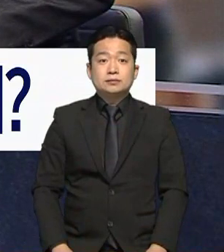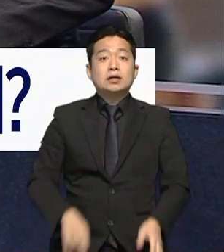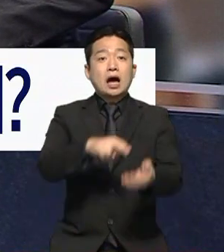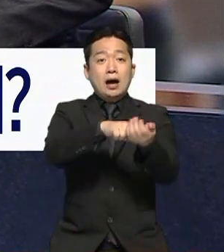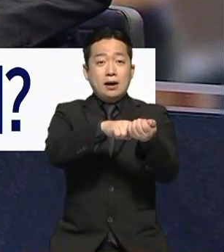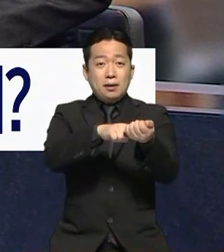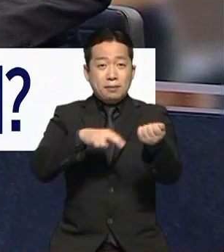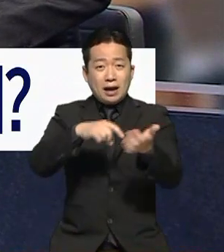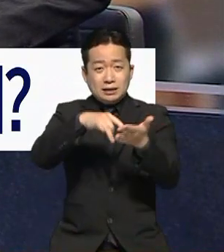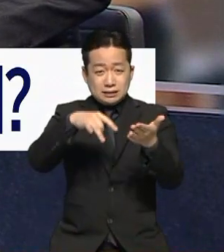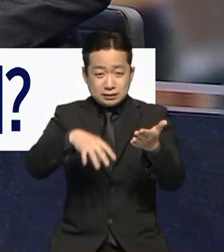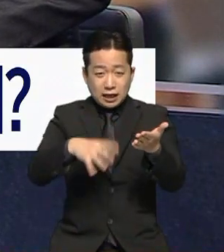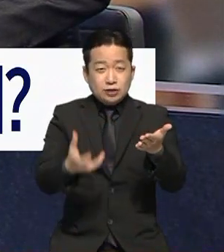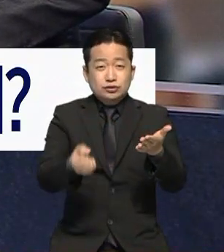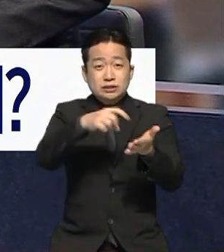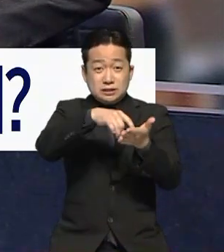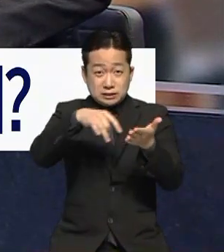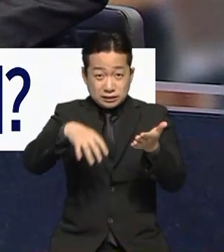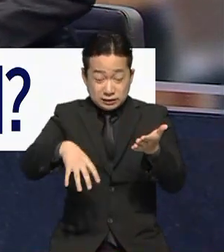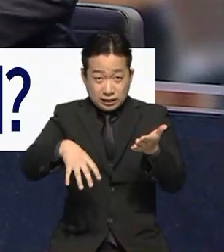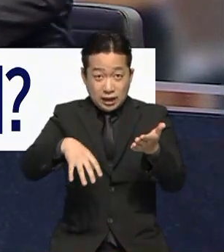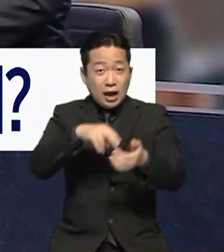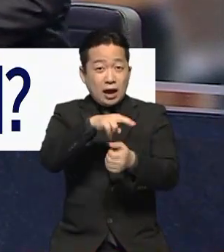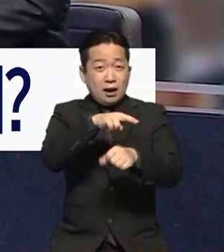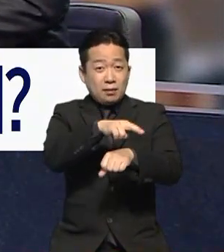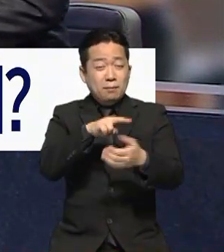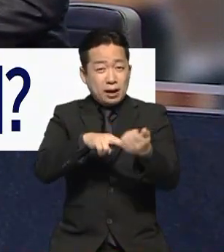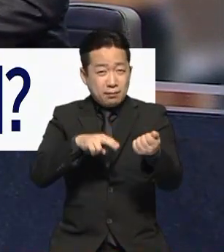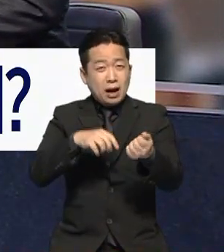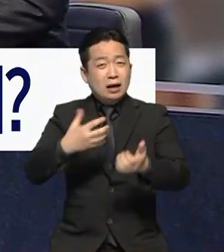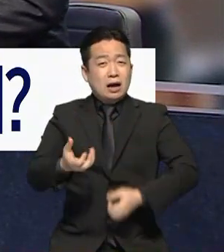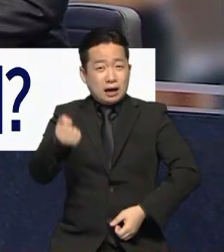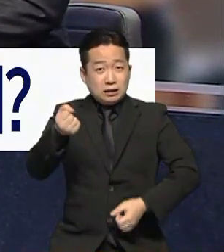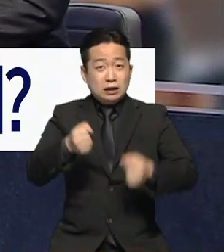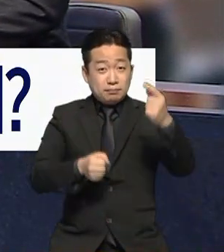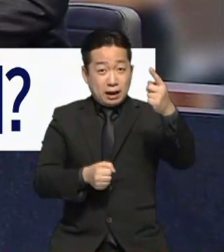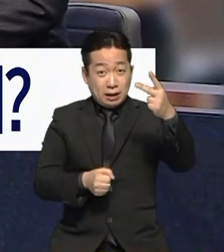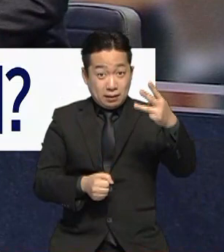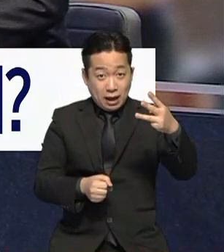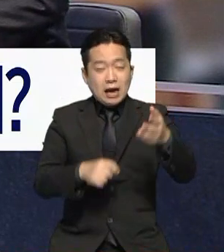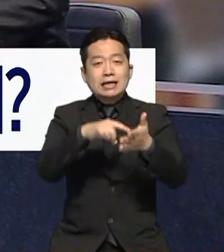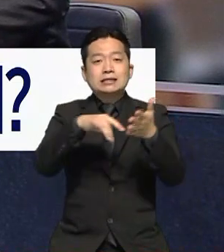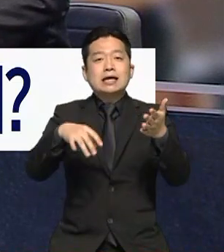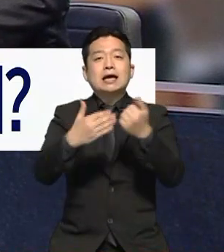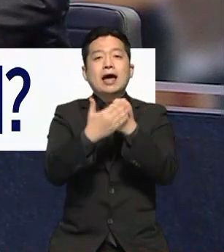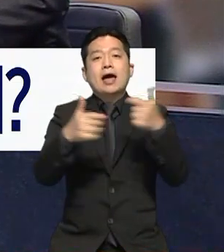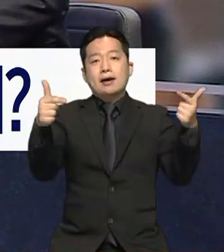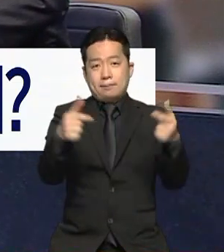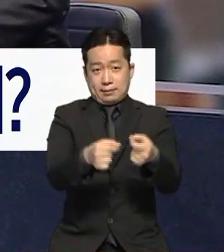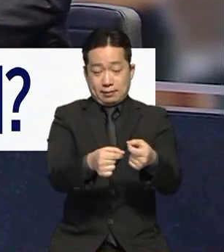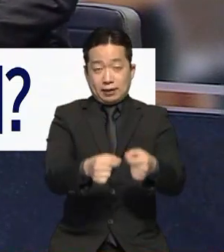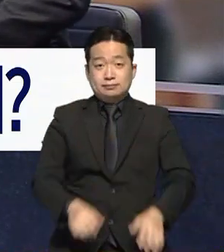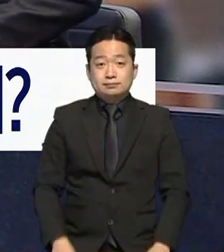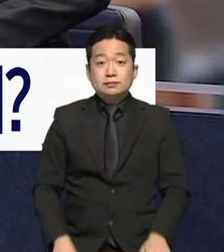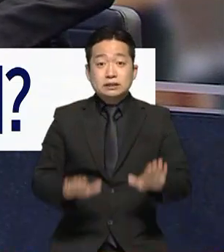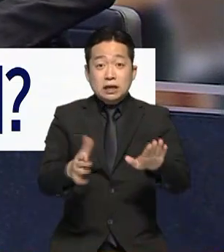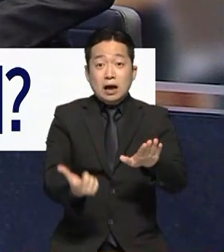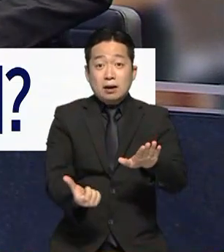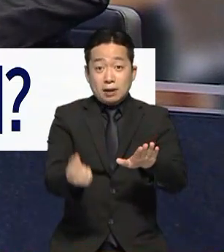양도세, 종부세 그리고 취득세까지 부동산 세제 3종 세트를 선보이셨습니다. 이게 세금 깎아주면 당장은 뭐 혜택이